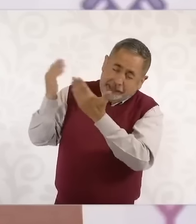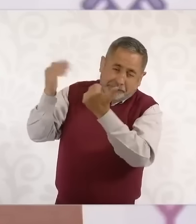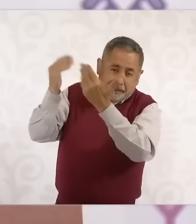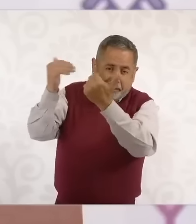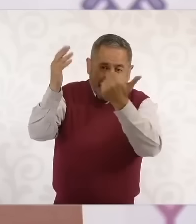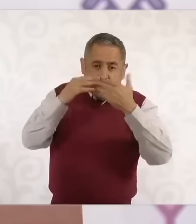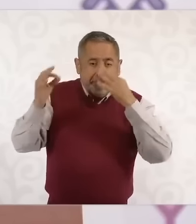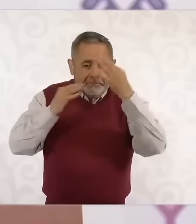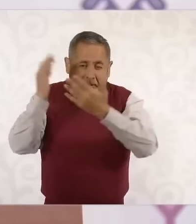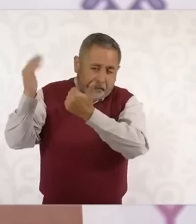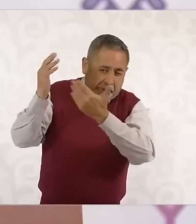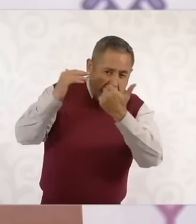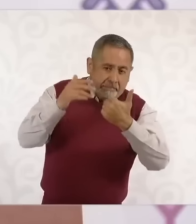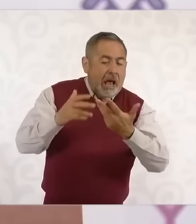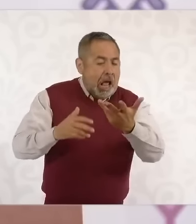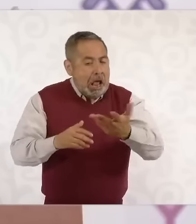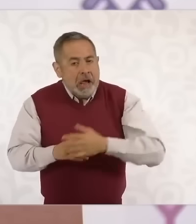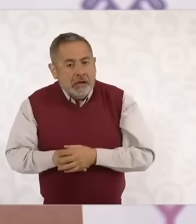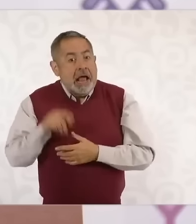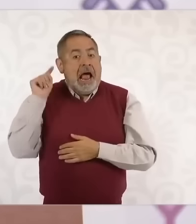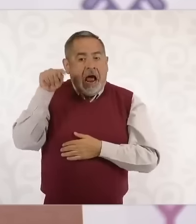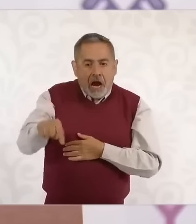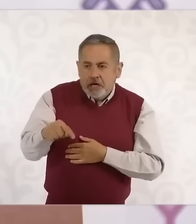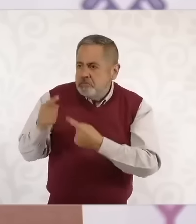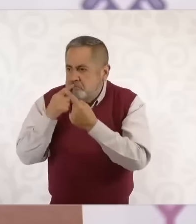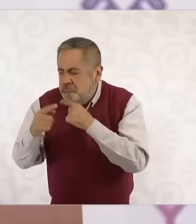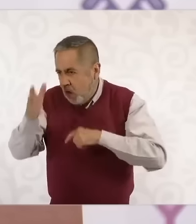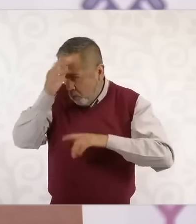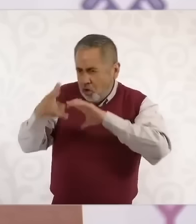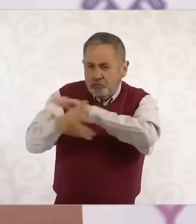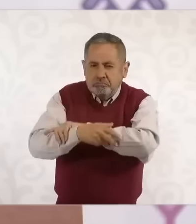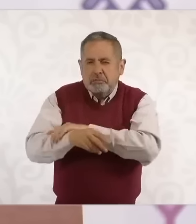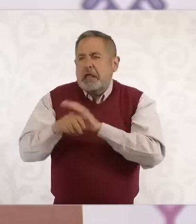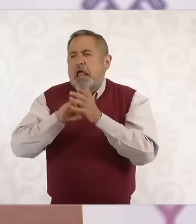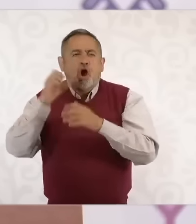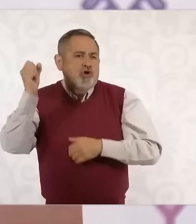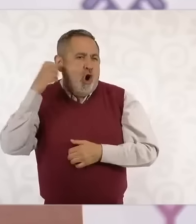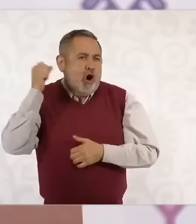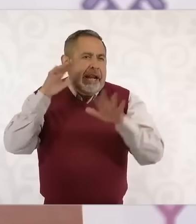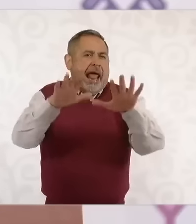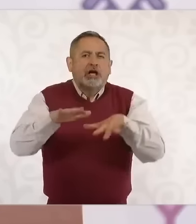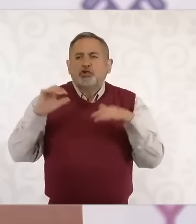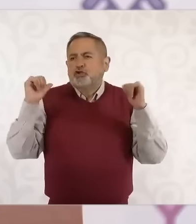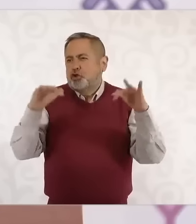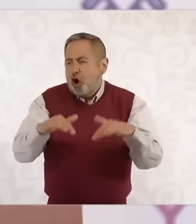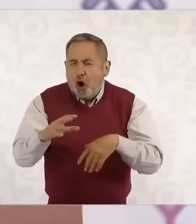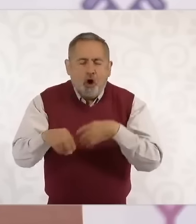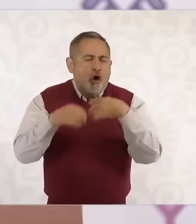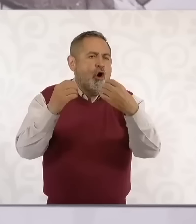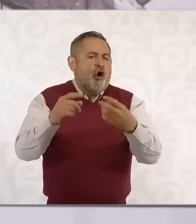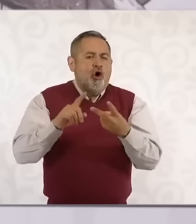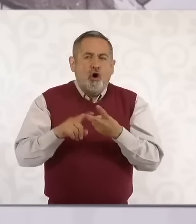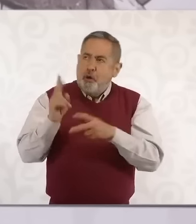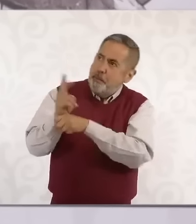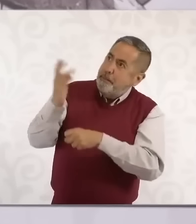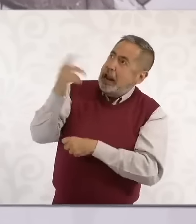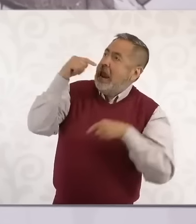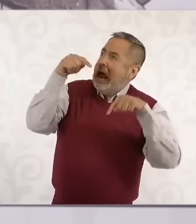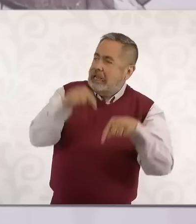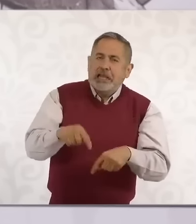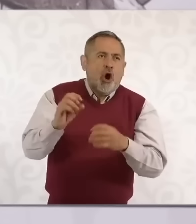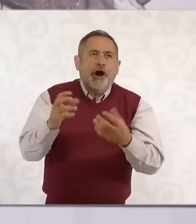promotores del turismo y ahí se hacen acuerdos de que si un congreso viene a México, de que si un e,